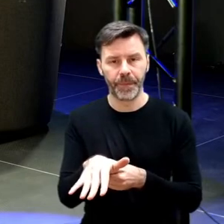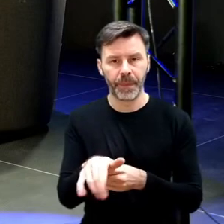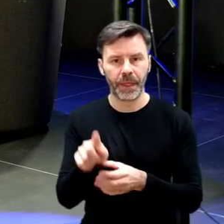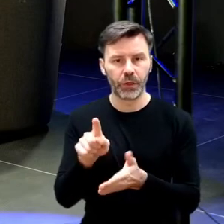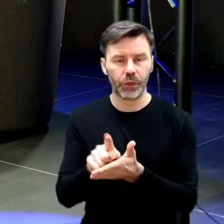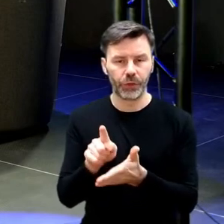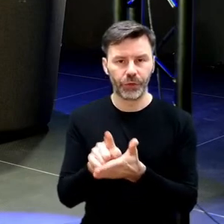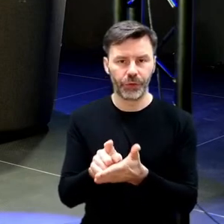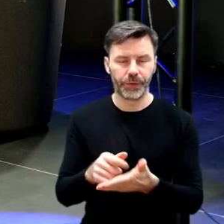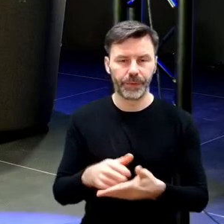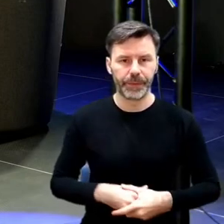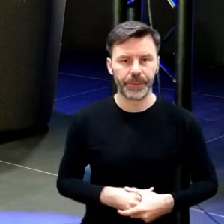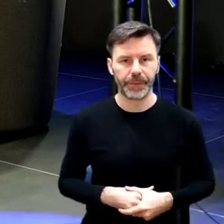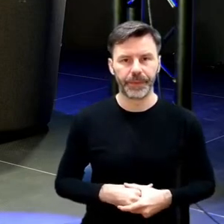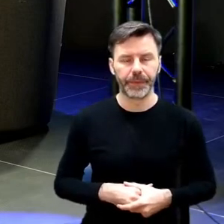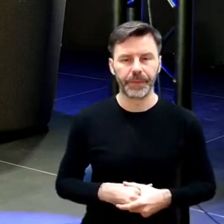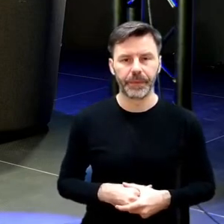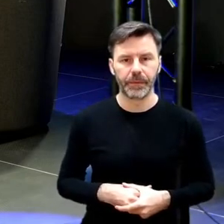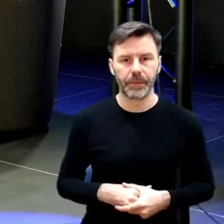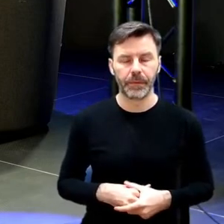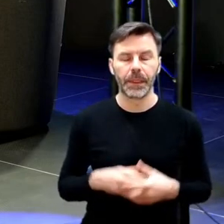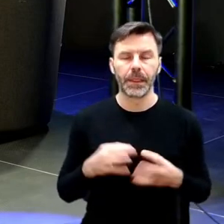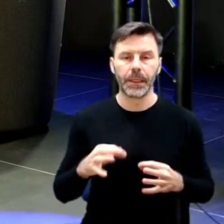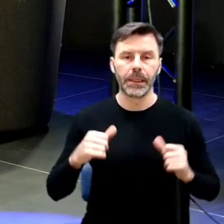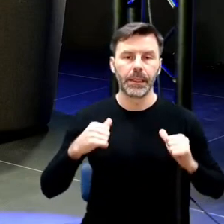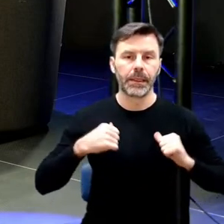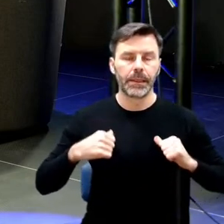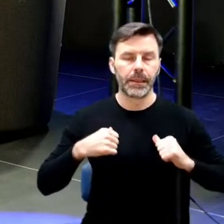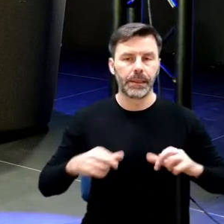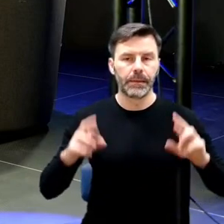I tutaj naprawdę czekamy z utęsknieniem na te procedowane obecnie